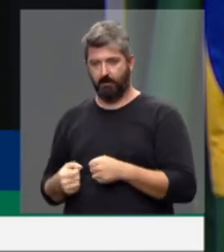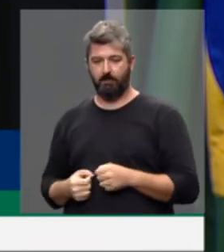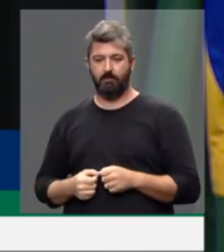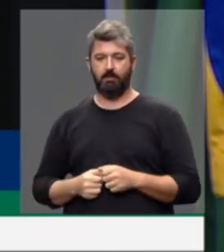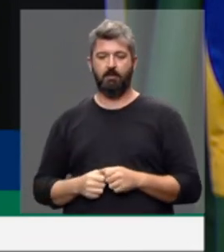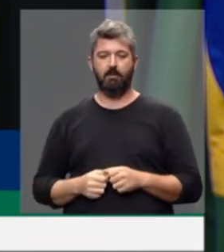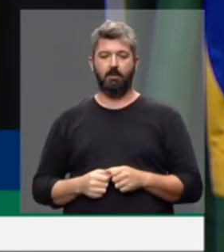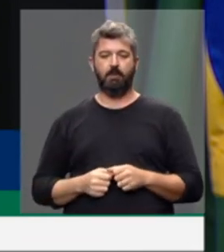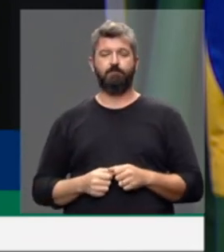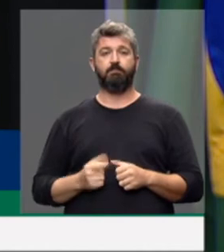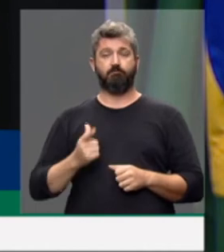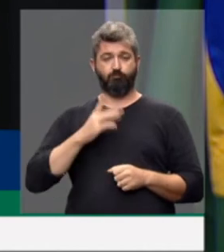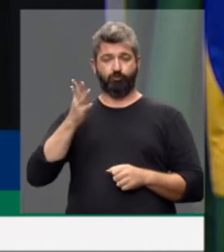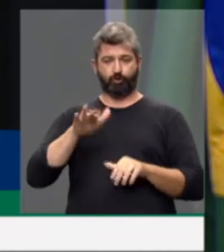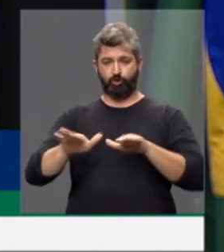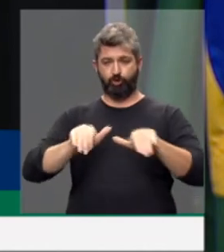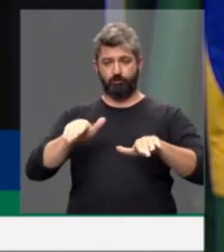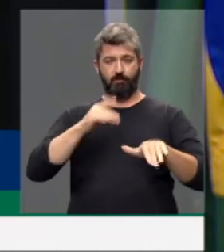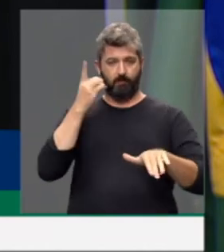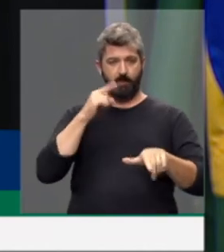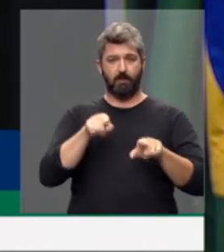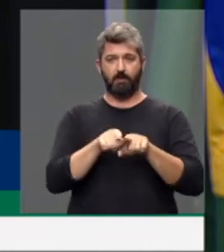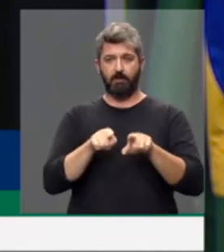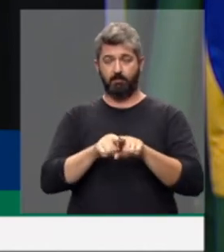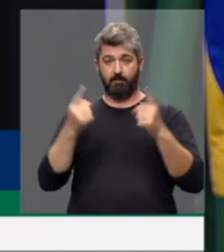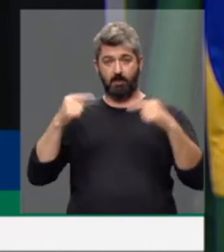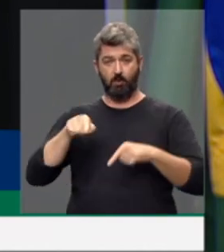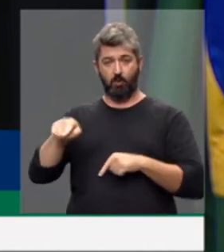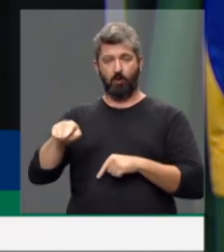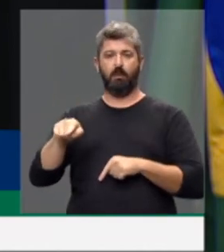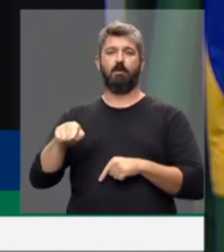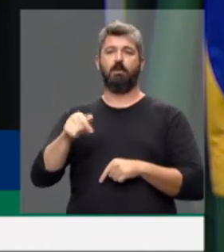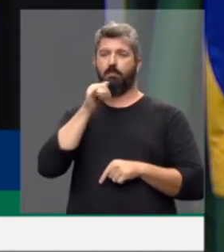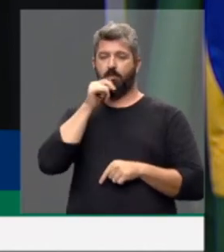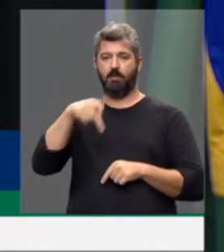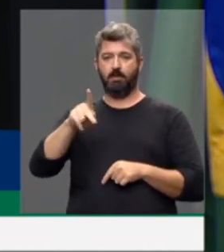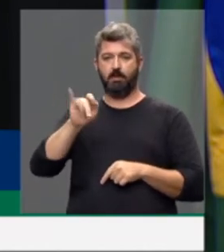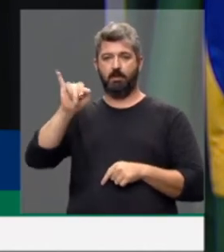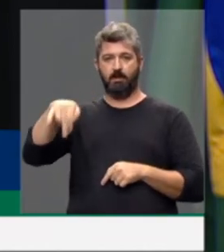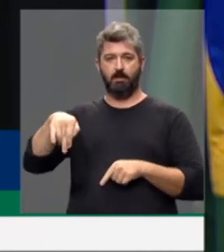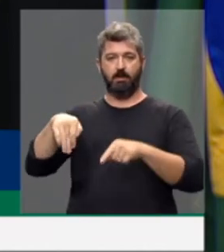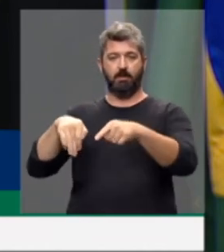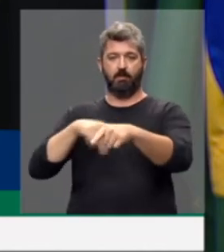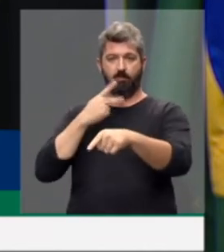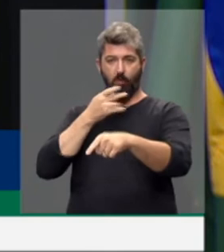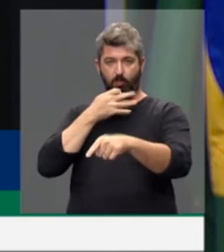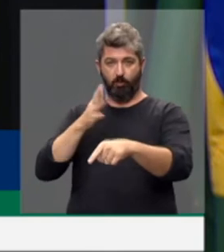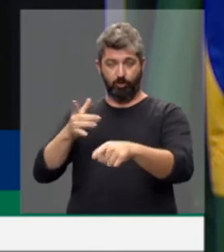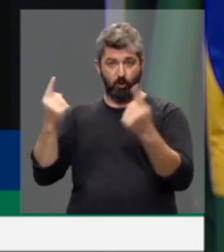PENSAR, ARTICULAR O COMETIMENTO DESSE CRIME. PORTANTO, FAZEMOS ESSE APELO, SOMANDO JÁ ALGUNS PARLAMENTARES QUE NÓS SABEMOS